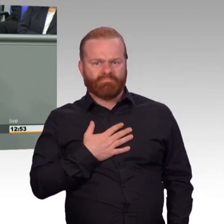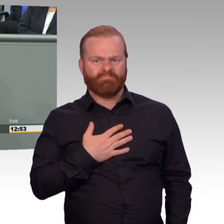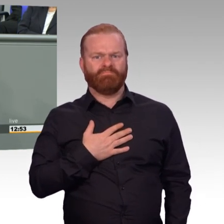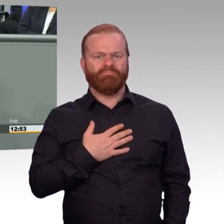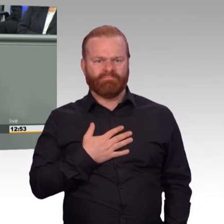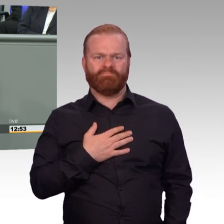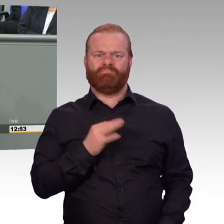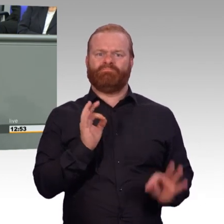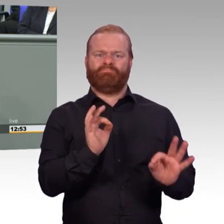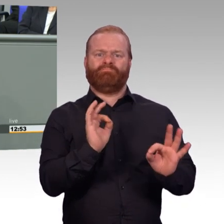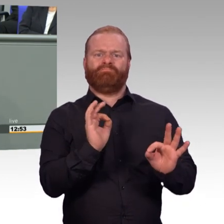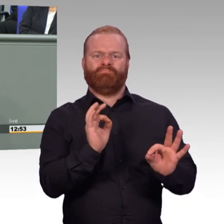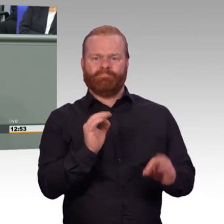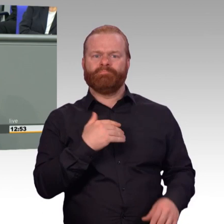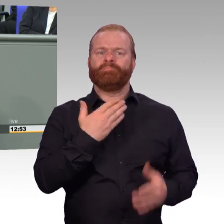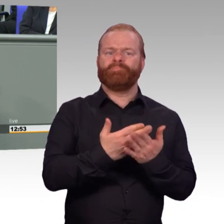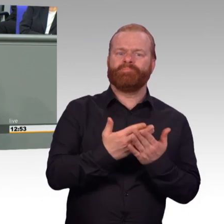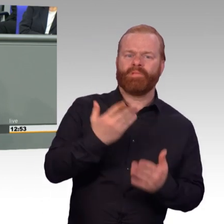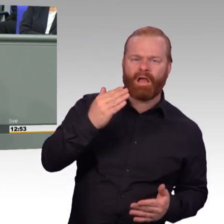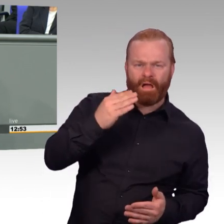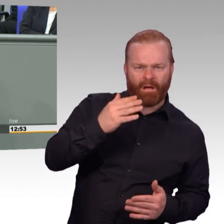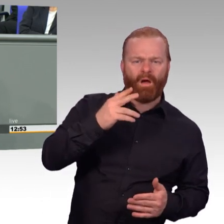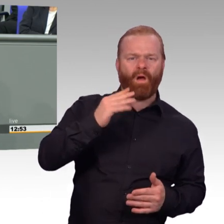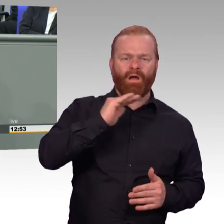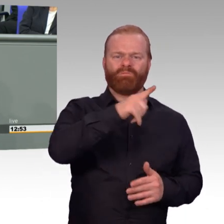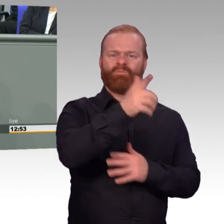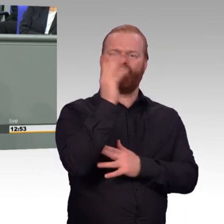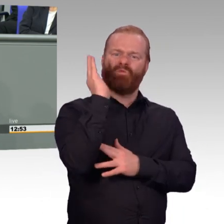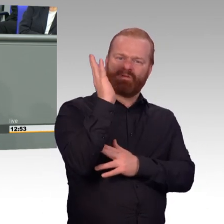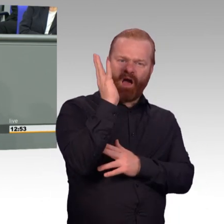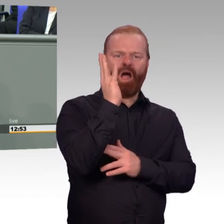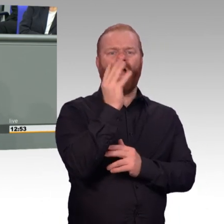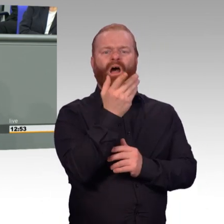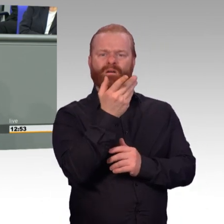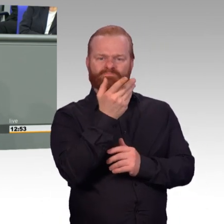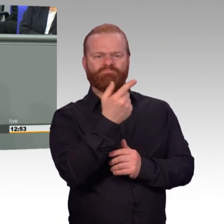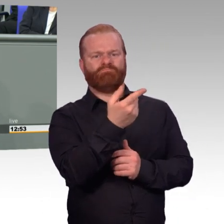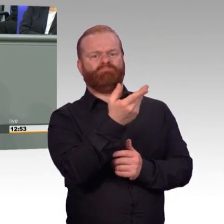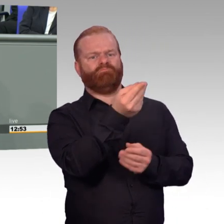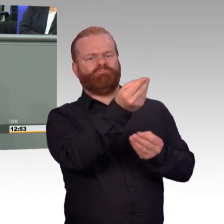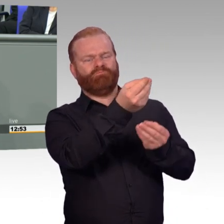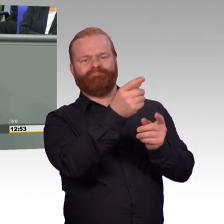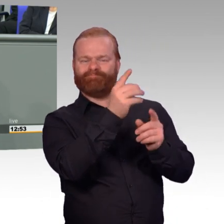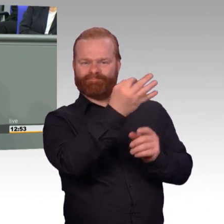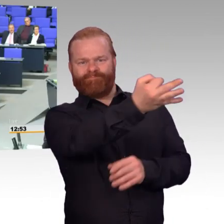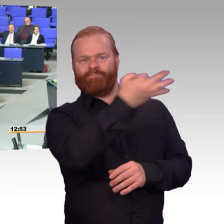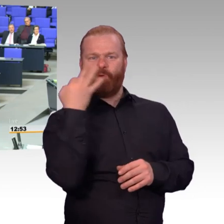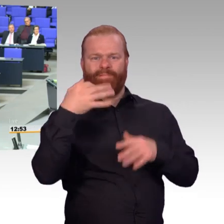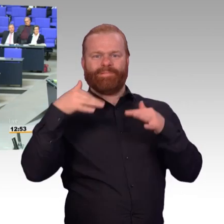Und deshalb mein Rat an Sie, Politik macht man mit dem Kopf und nicht mit dem Kehlkopf.